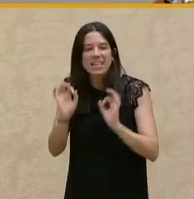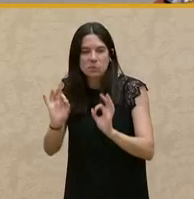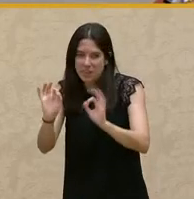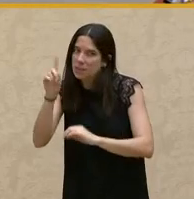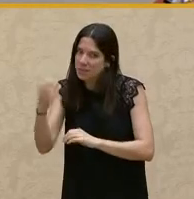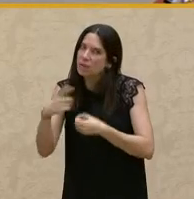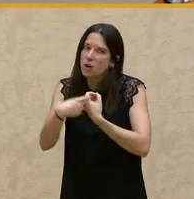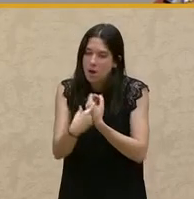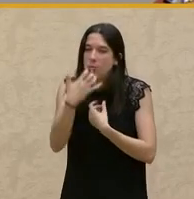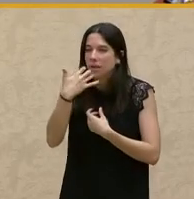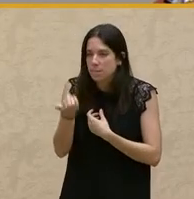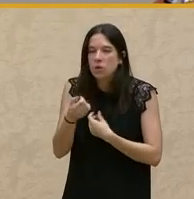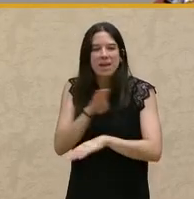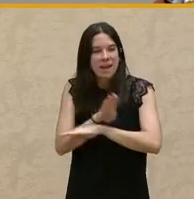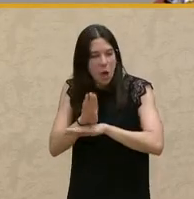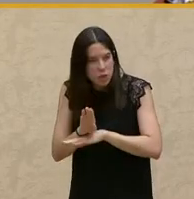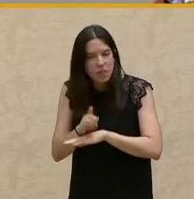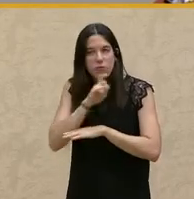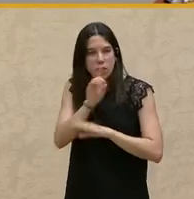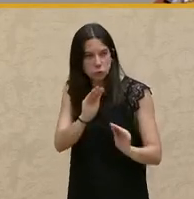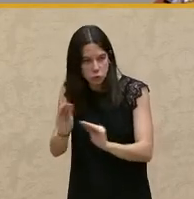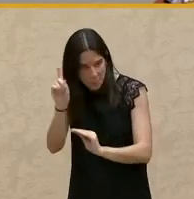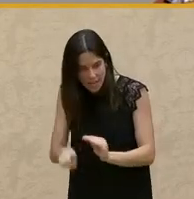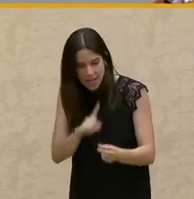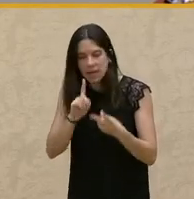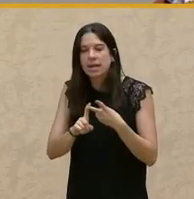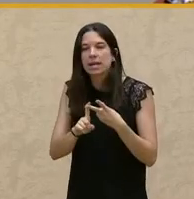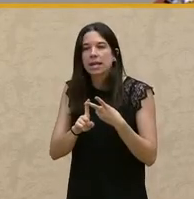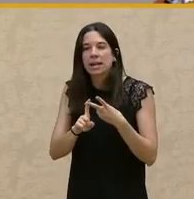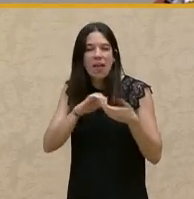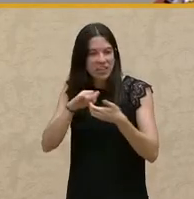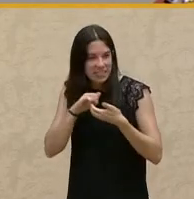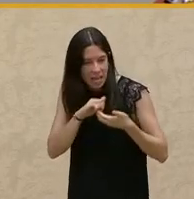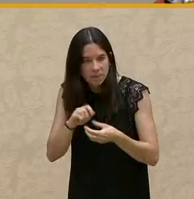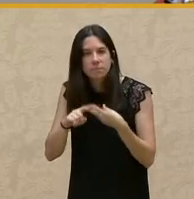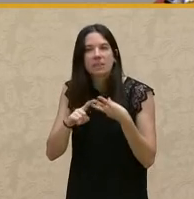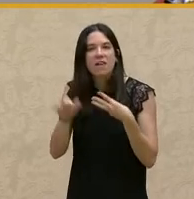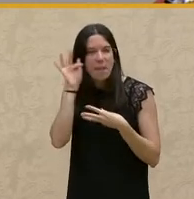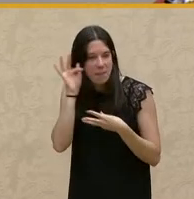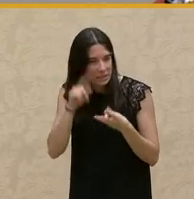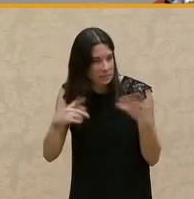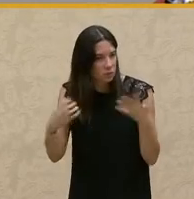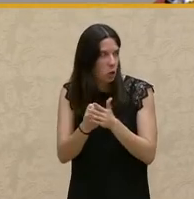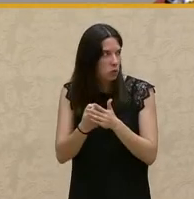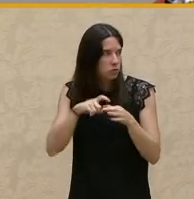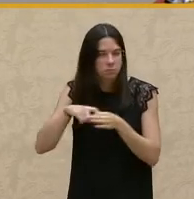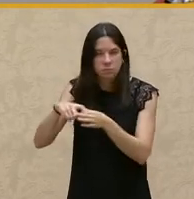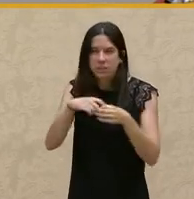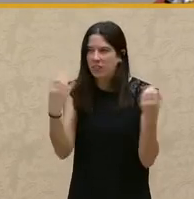como lo es la ONCE y sus fundaciones, la CNSE, FIAPAS, deben colaborar todos porque debe ser,